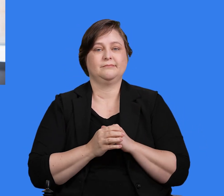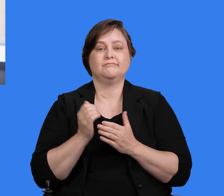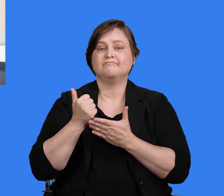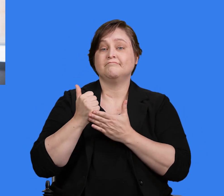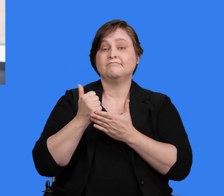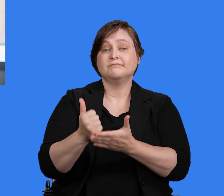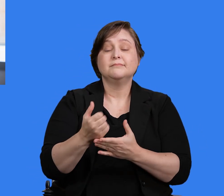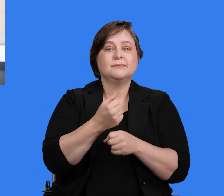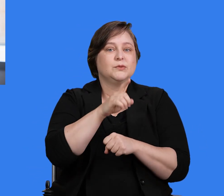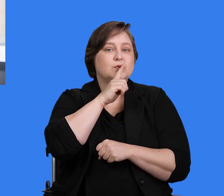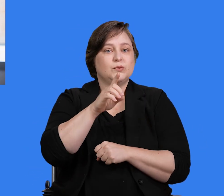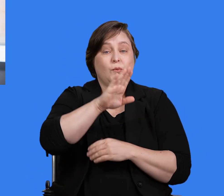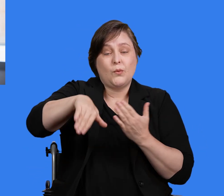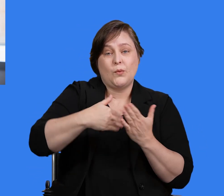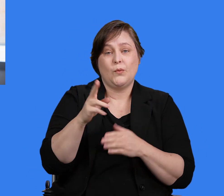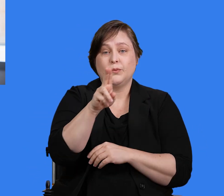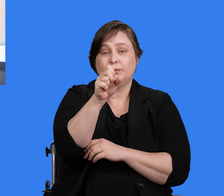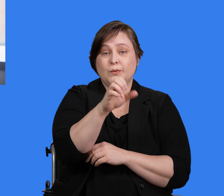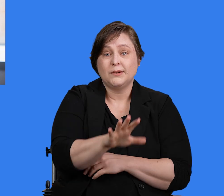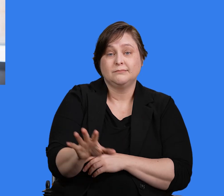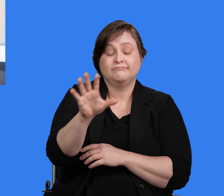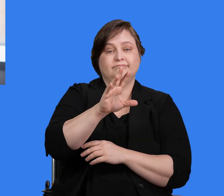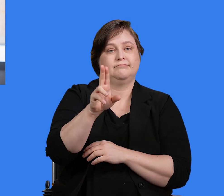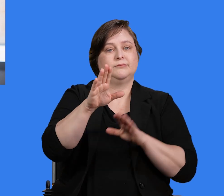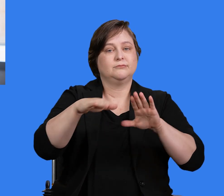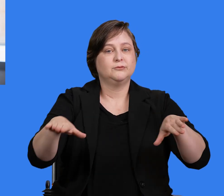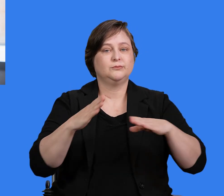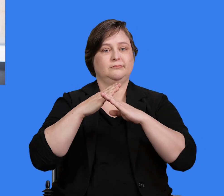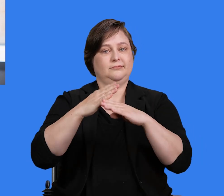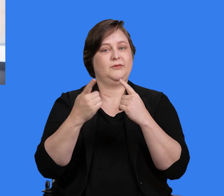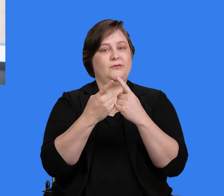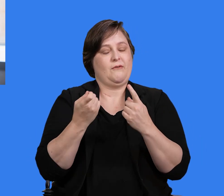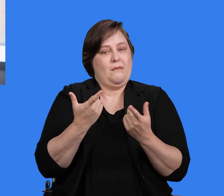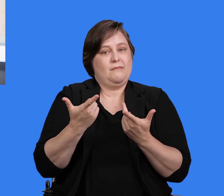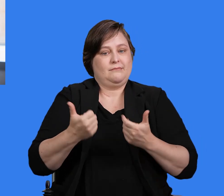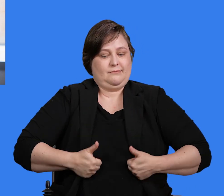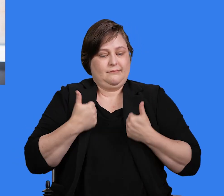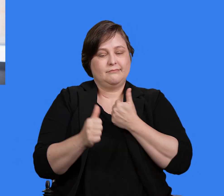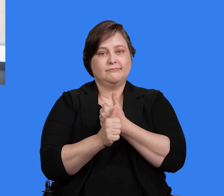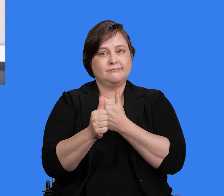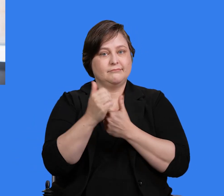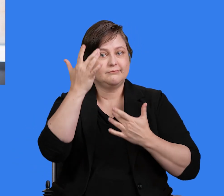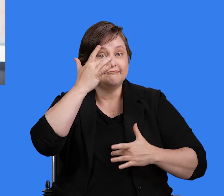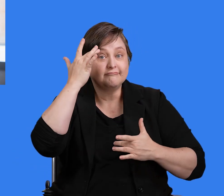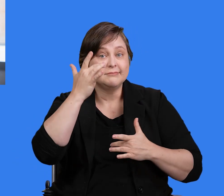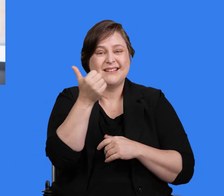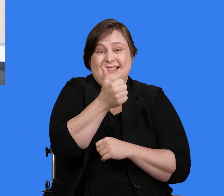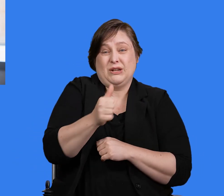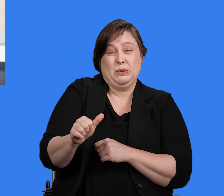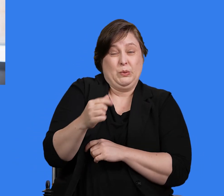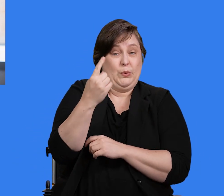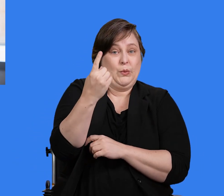que todos los niños en los Estados Unidos estén protegidos contra enfermedades que pueden causar la muerte. Cualquier persona de 18 años o menor